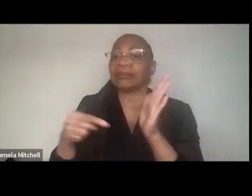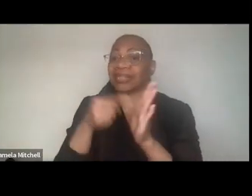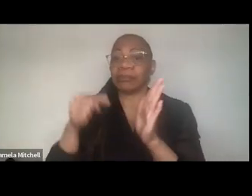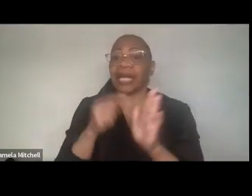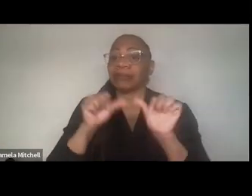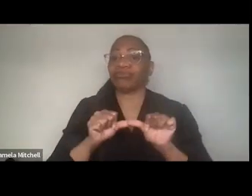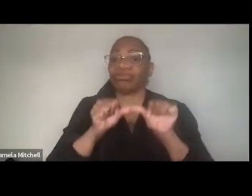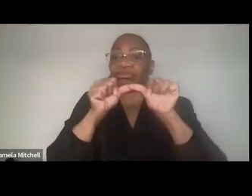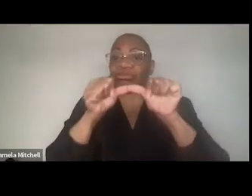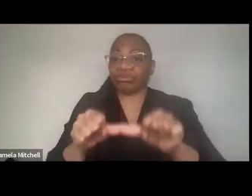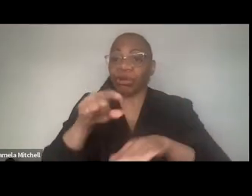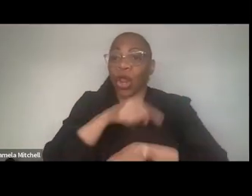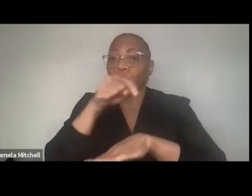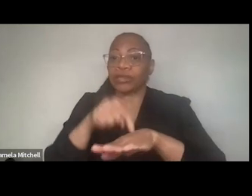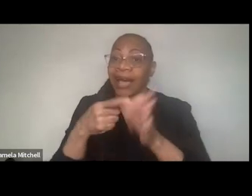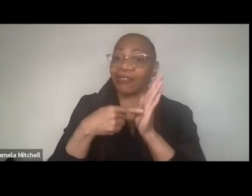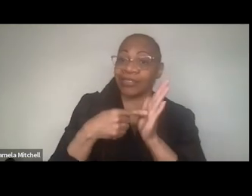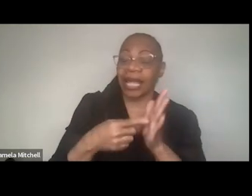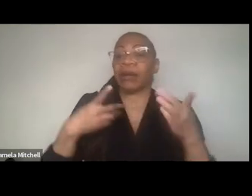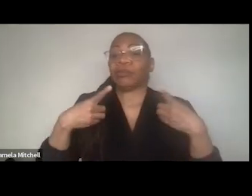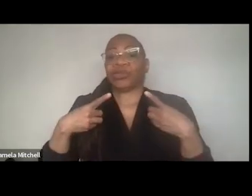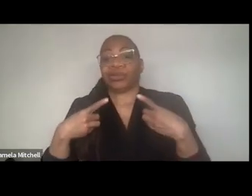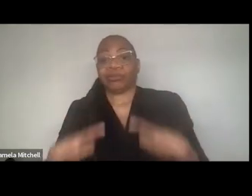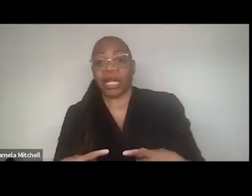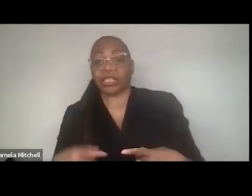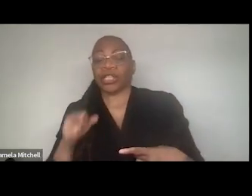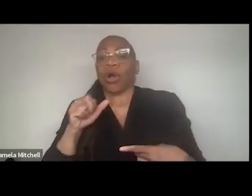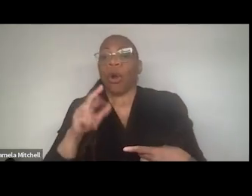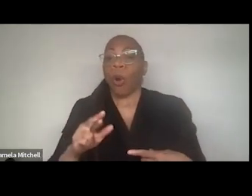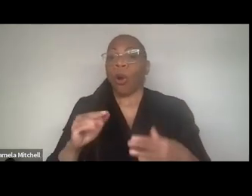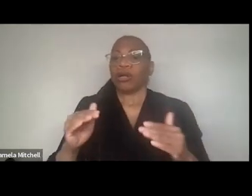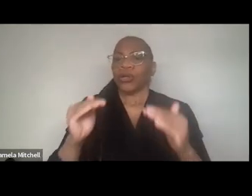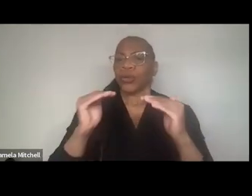vemos personas con depresión o afecto bajo, o estado de ánimo bajo,